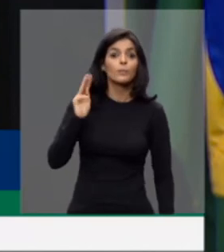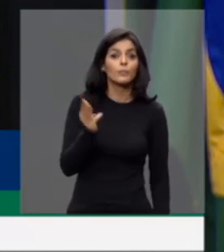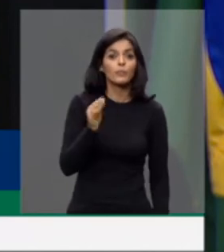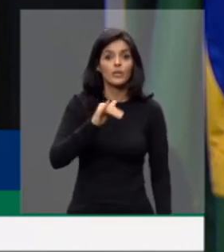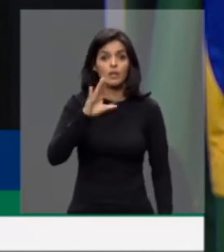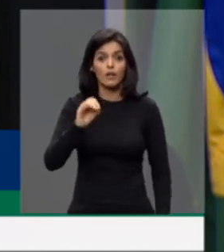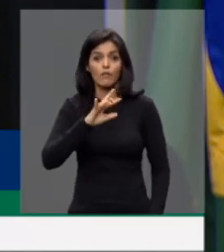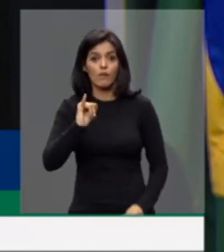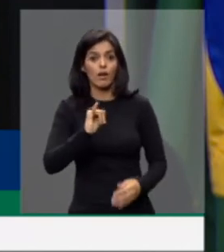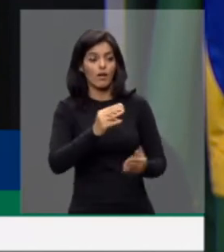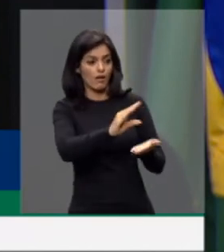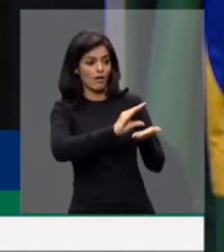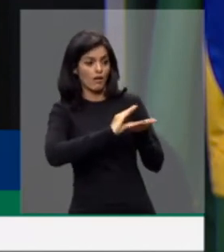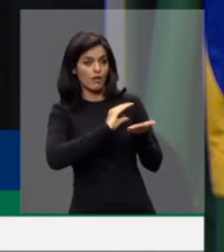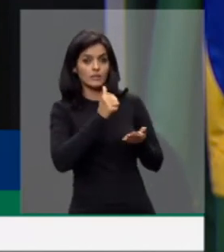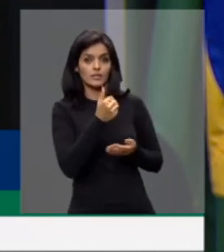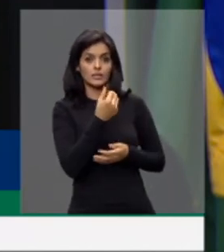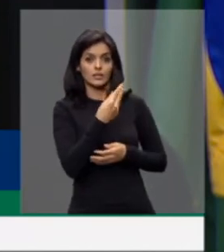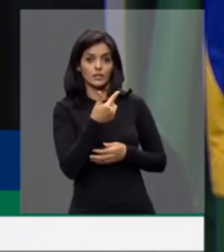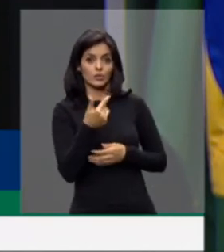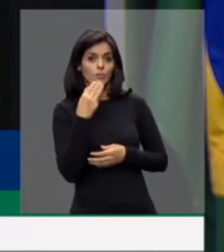[DEPUTADO]: ENCERRANDO. MINAS GERAIS TINHA UM CRÉDITO RECONHECIDO, INCLUSIVE NO SUPREMO, DE 135